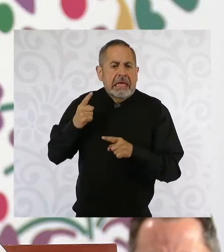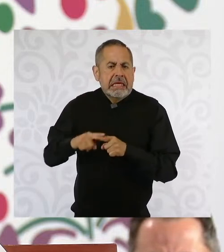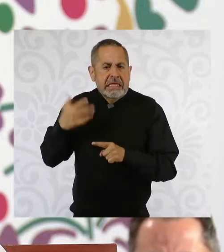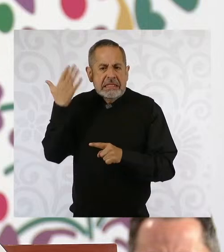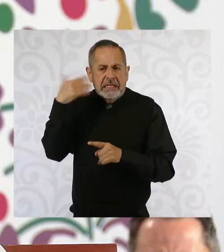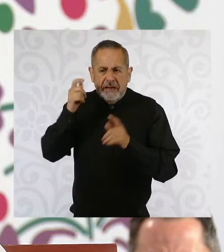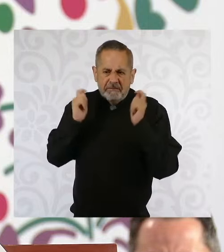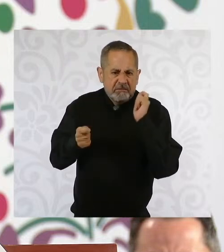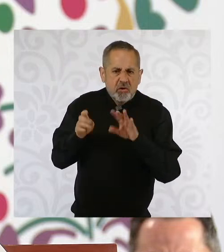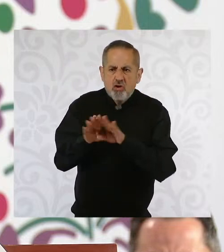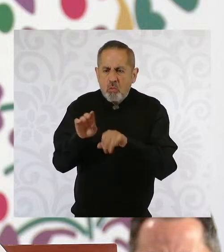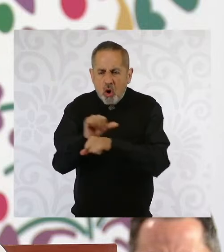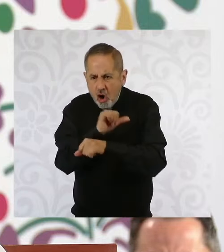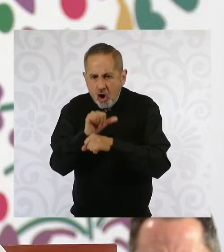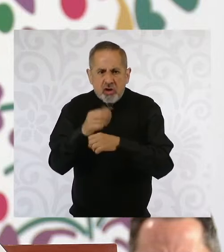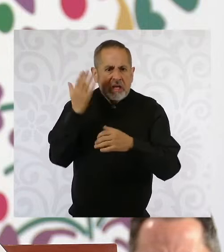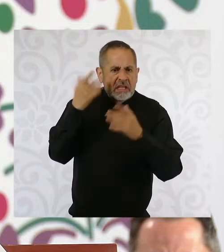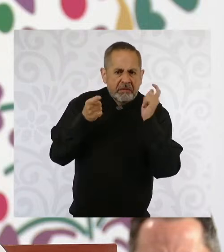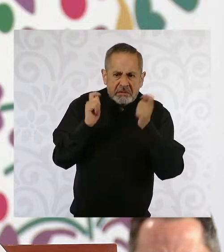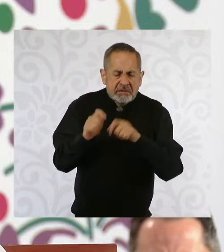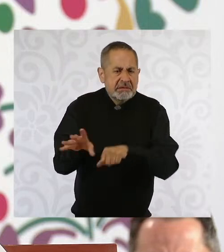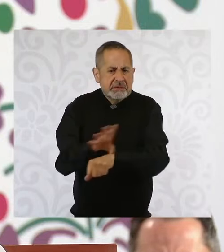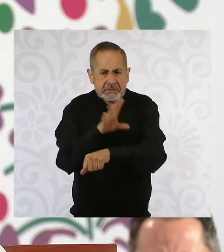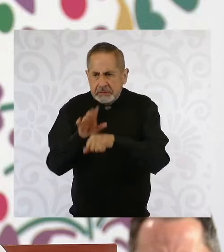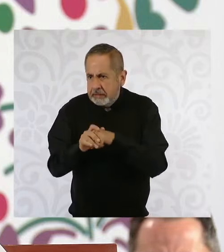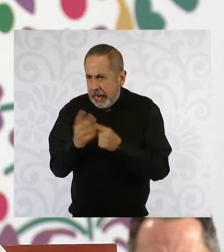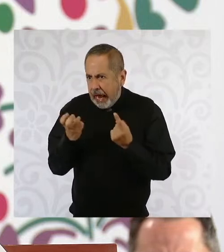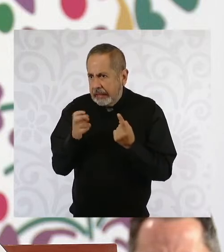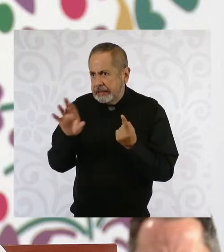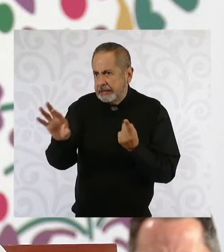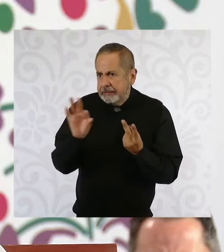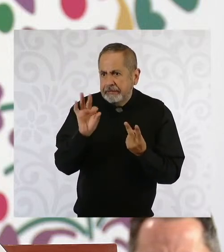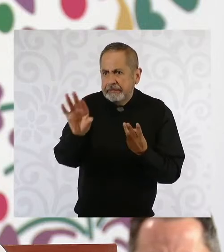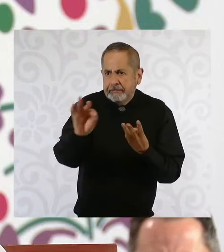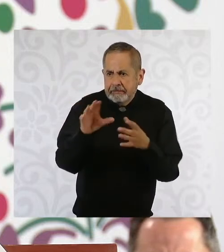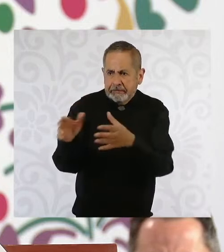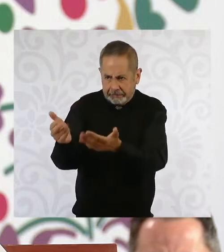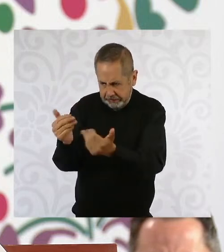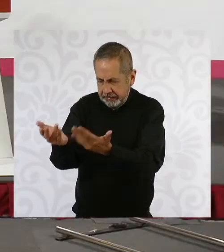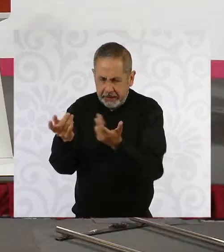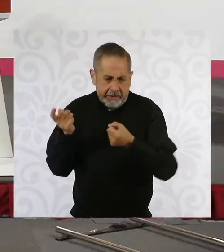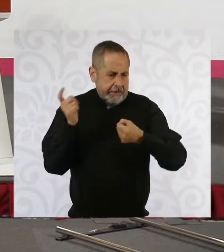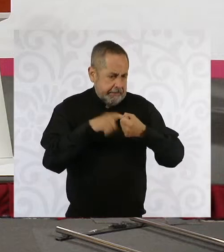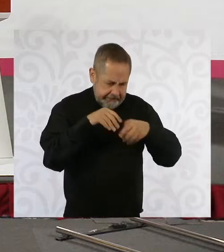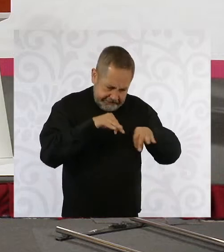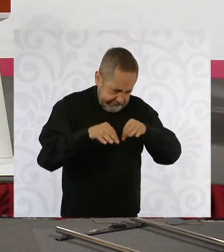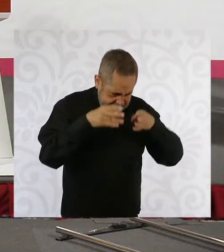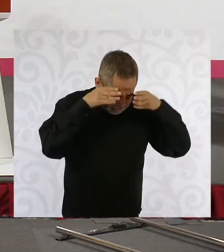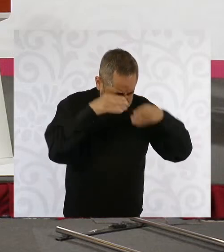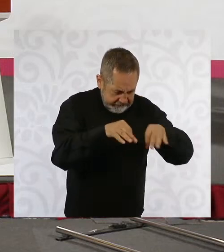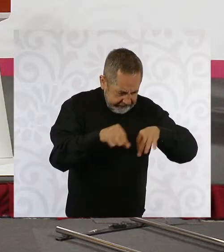de movilidad eléctrica para dedicarse de tiempo completo al proyecto de línea con la confianza